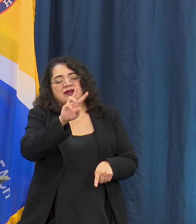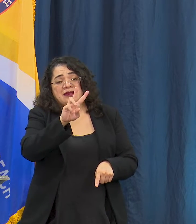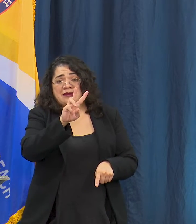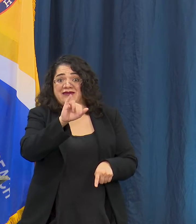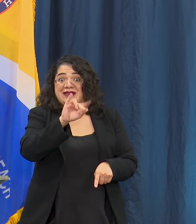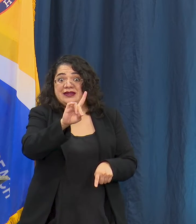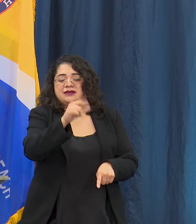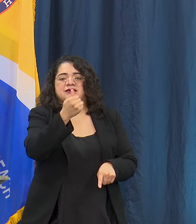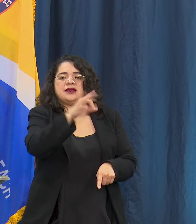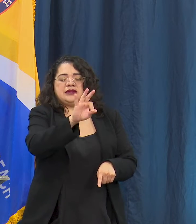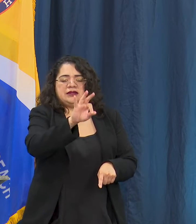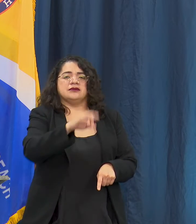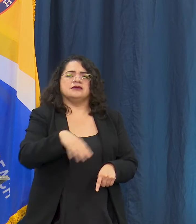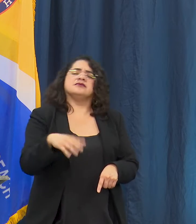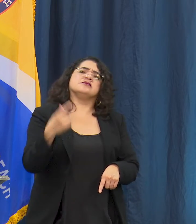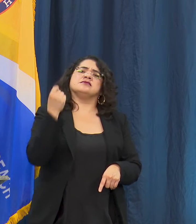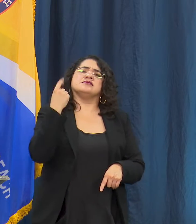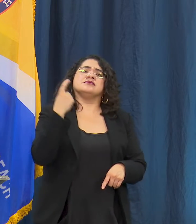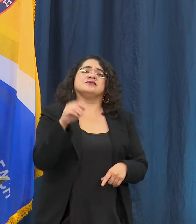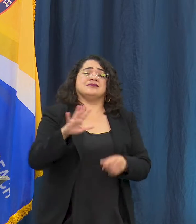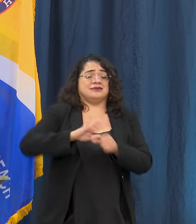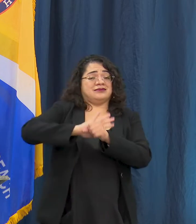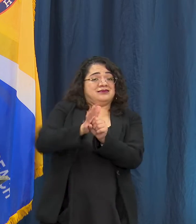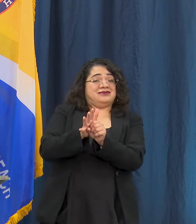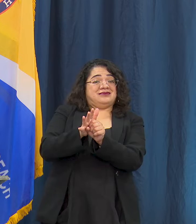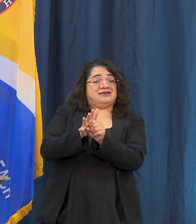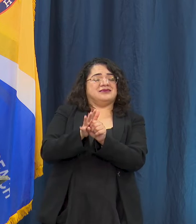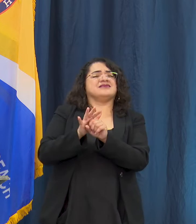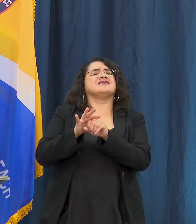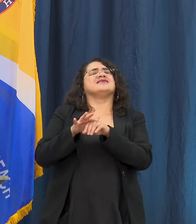coronavirus tobias en una amenaza persistent a in muy grabbin Long Beach